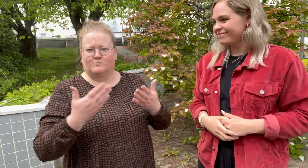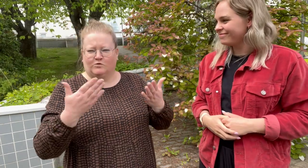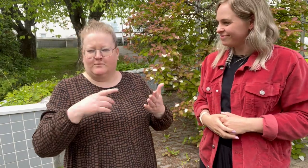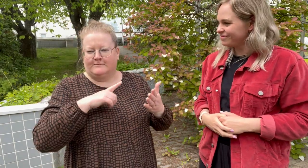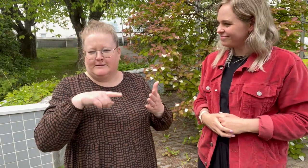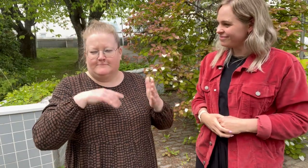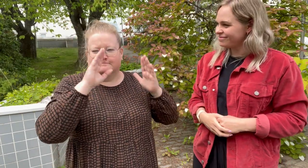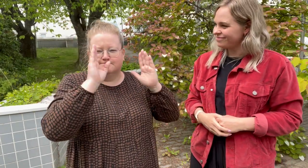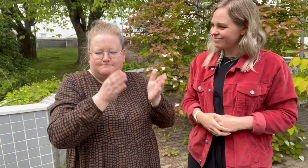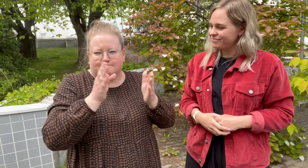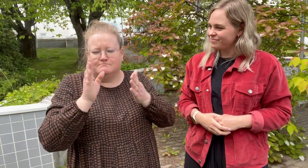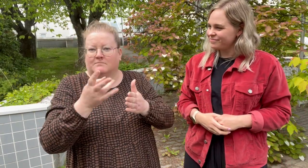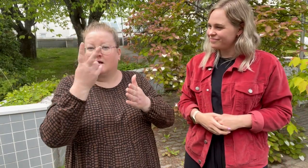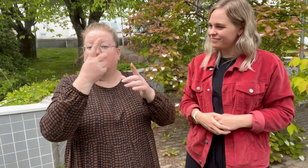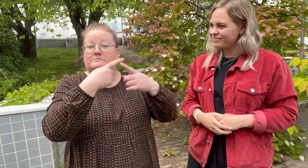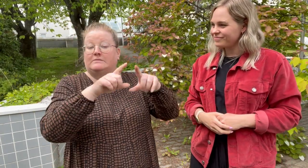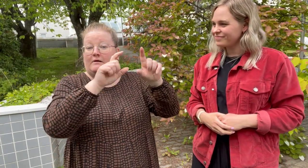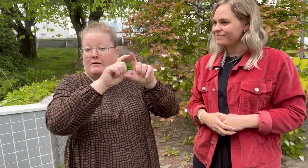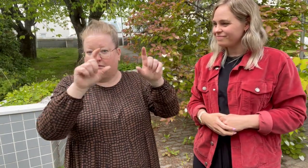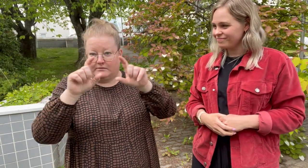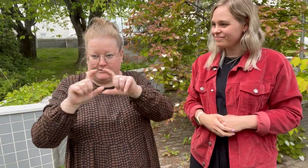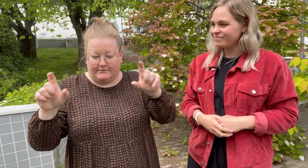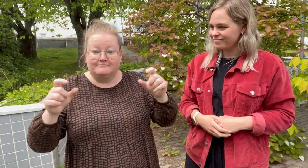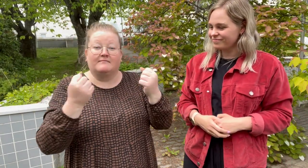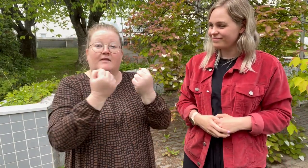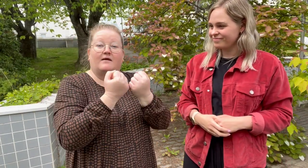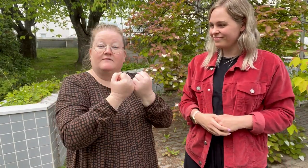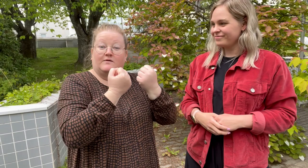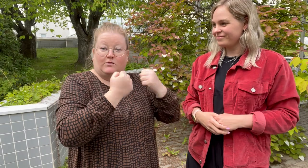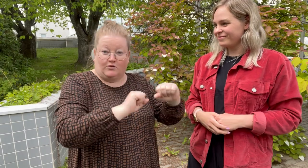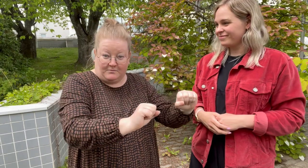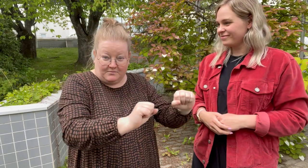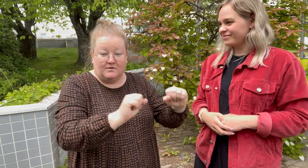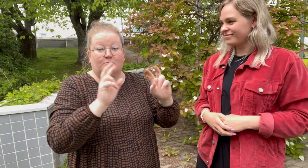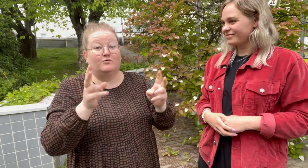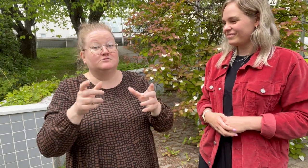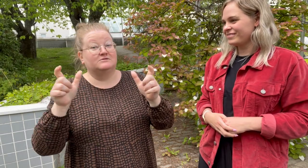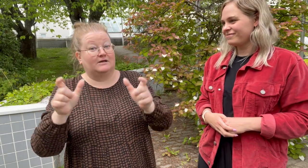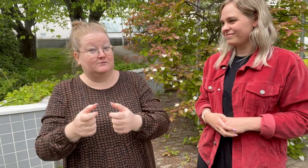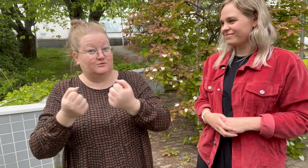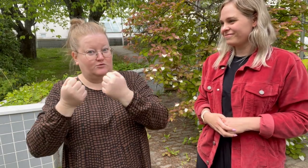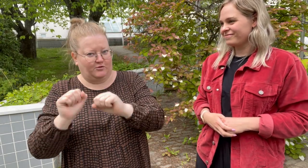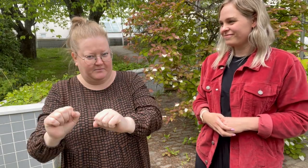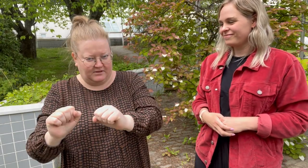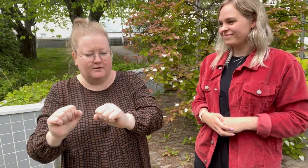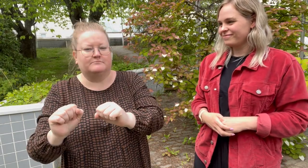Koulutuksessa on kaksi teemaa: kaveritoiminta ja järjestötoiminta.